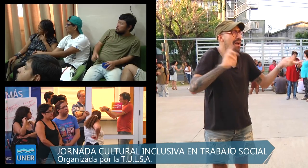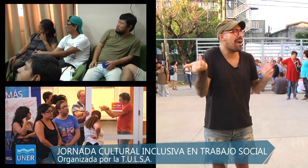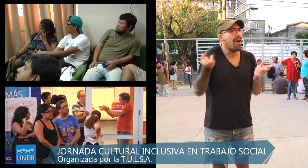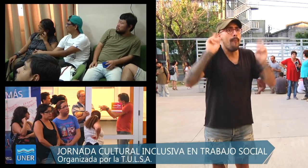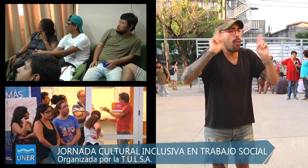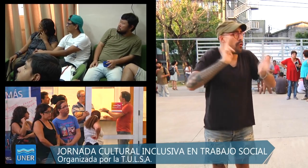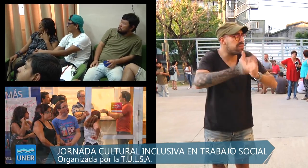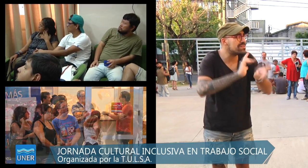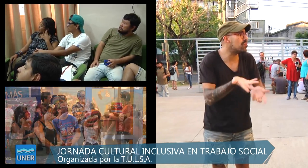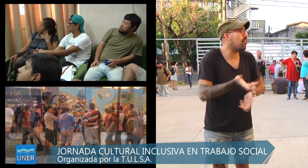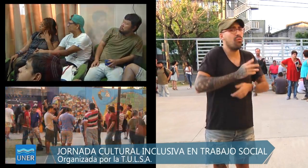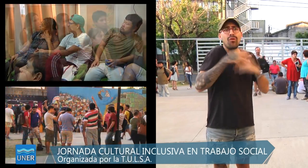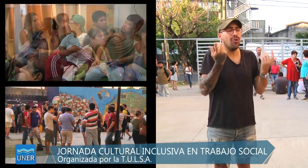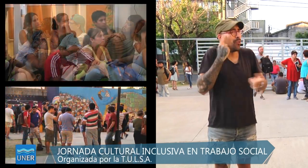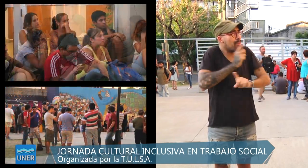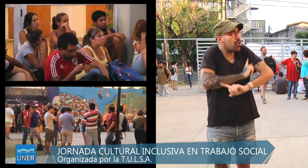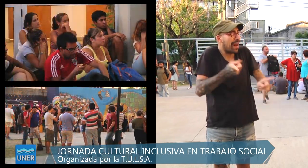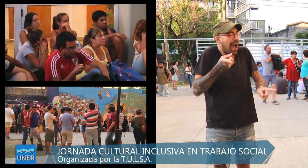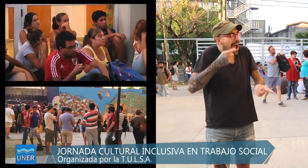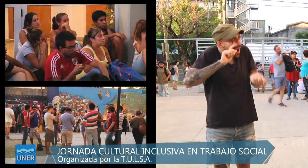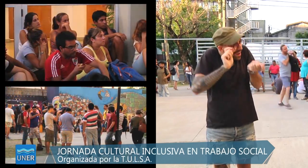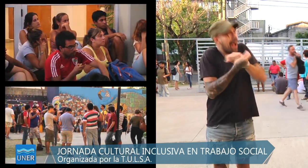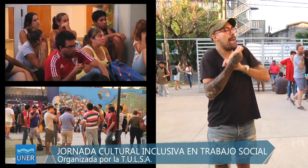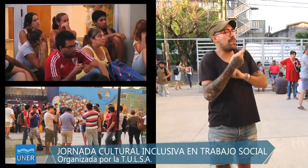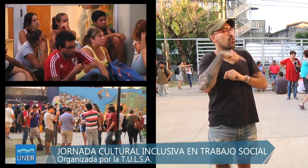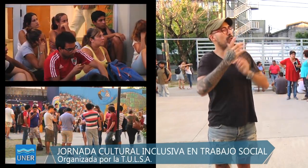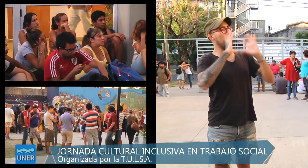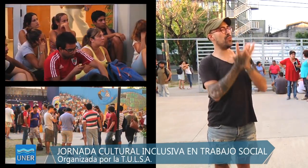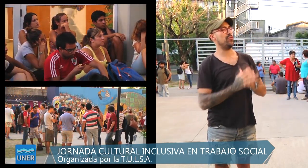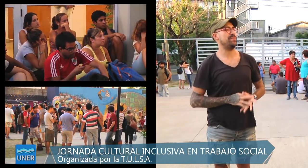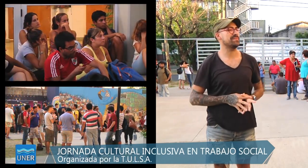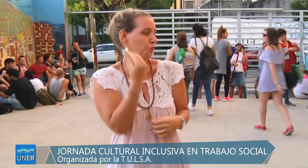hay muchos sordos y todos podemos hablar en Lengua de Señas, parece como otro mundo.